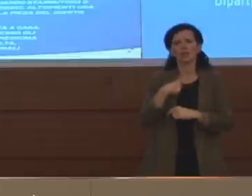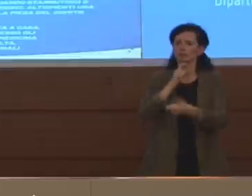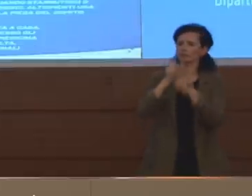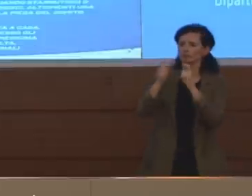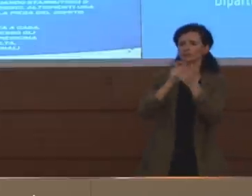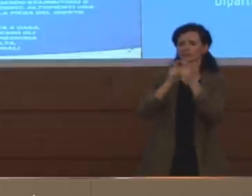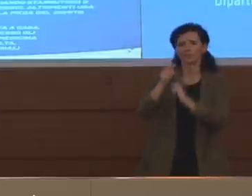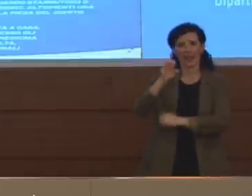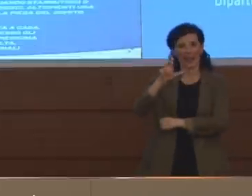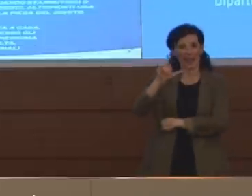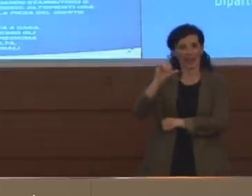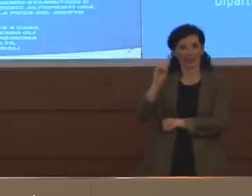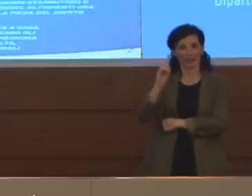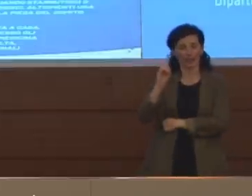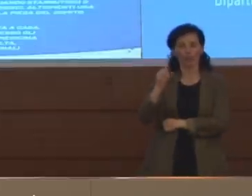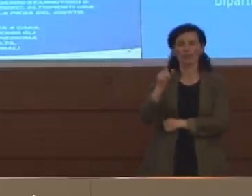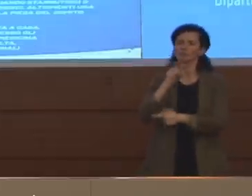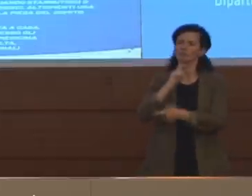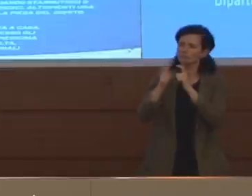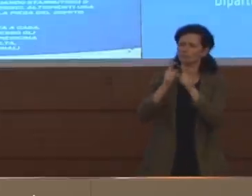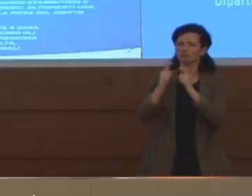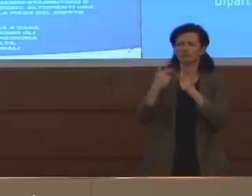manifestato tutto il mio sostegno e quello dei volontari di protezione